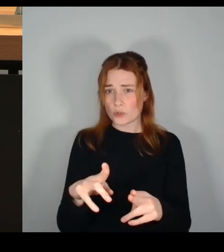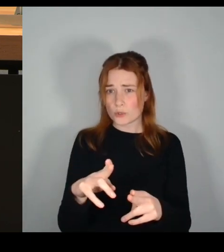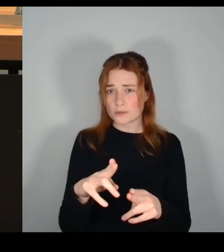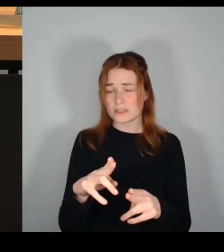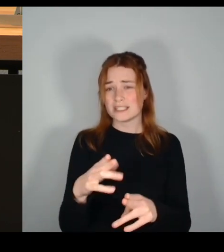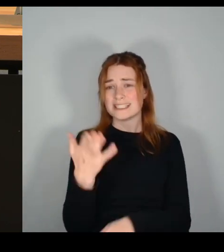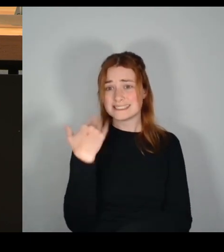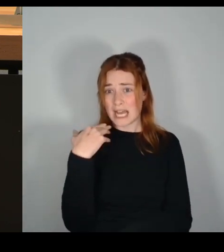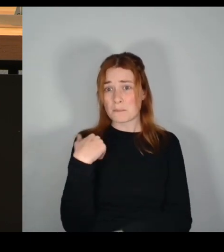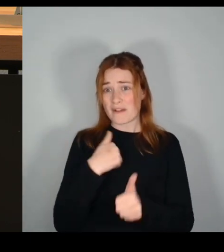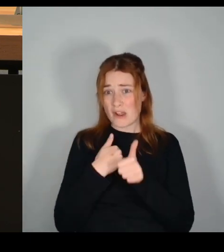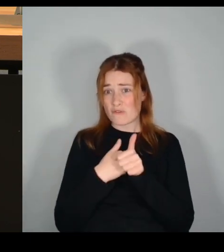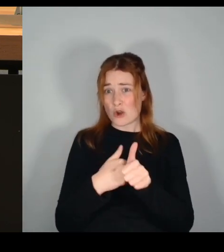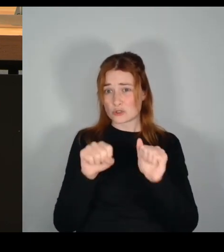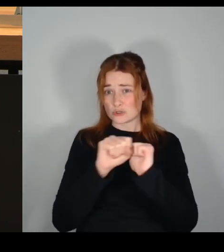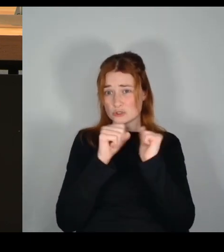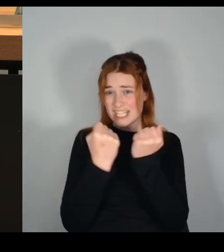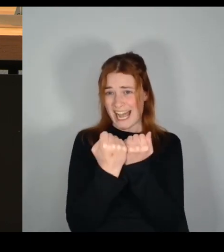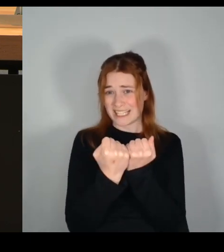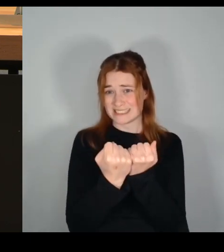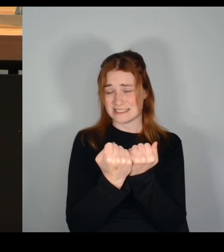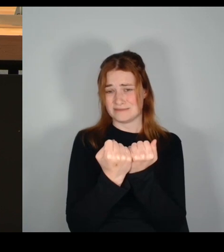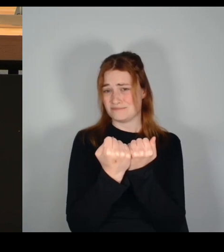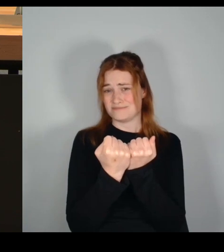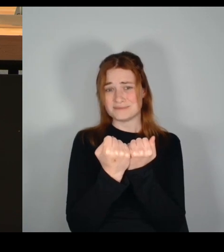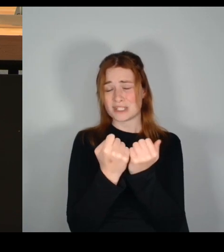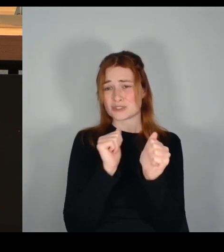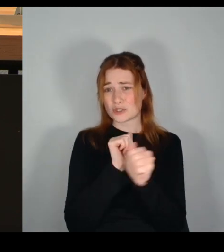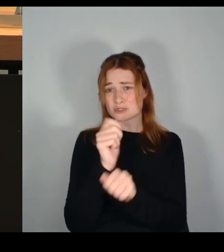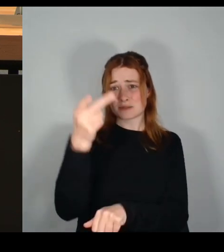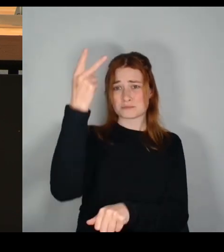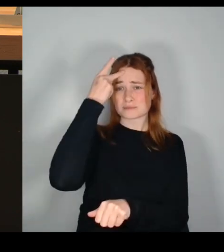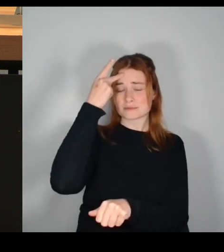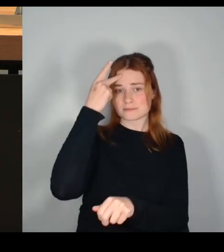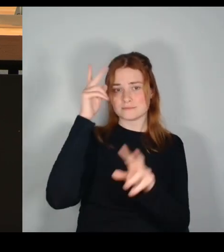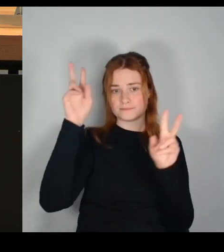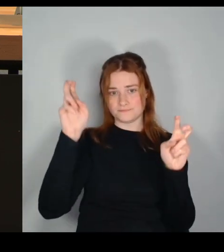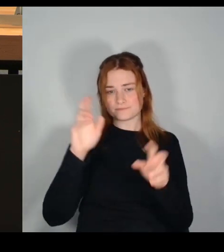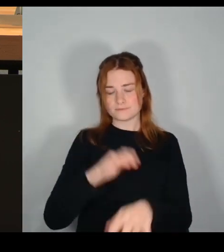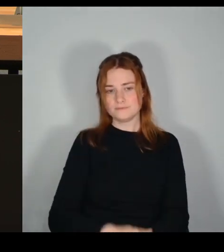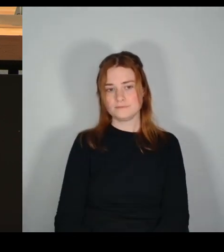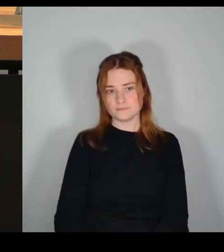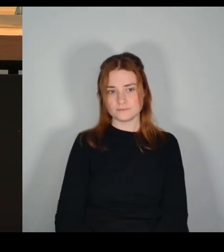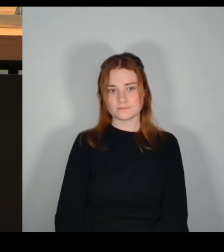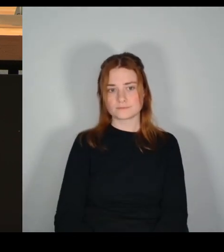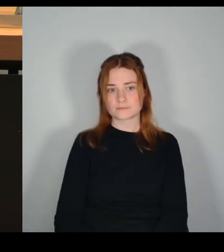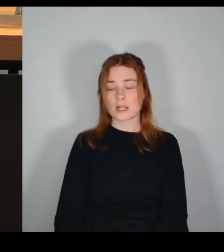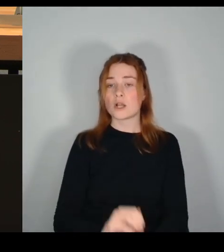Und trotzdem schiebt leider Deutschland Jesidinnen inzwischen weiter ab, wieder ab.